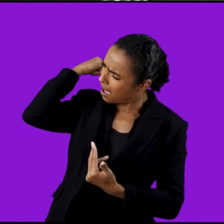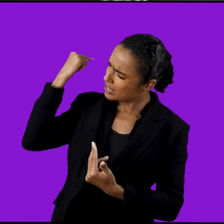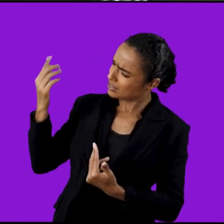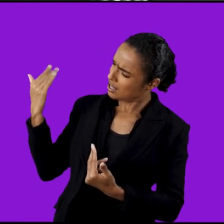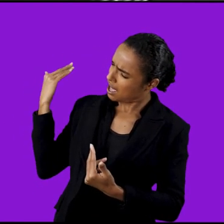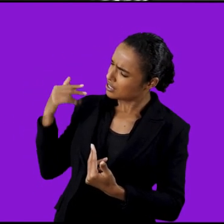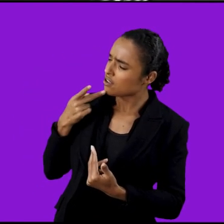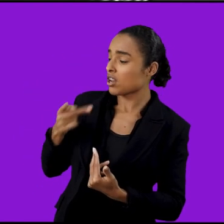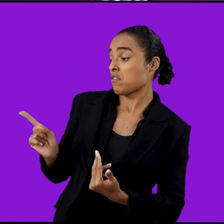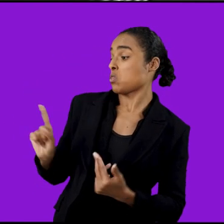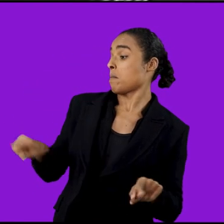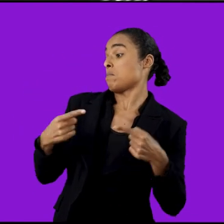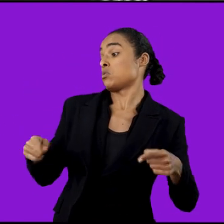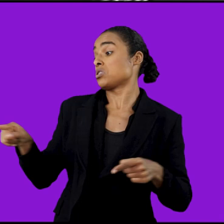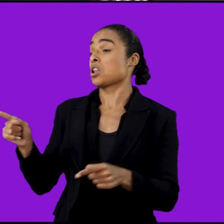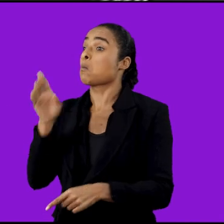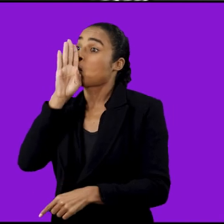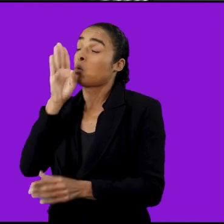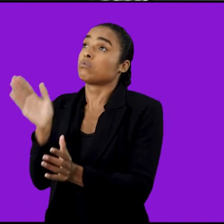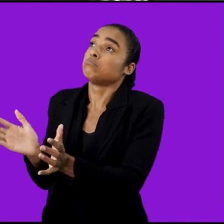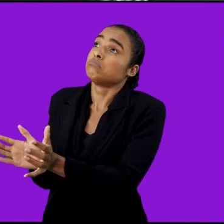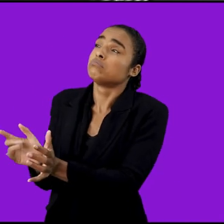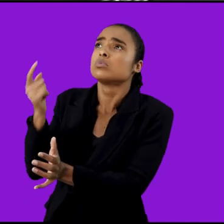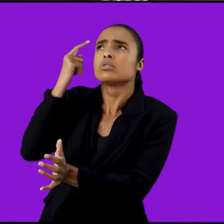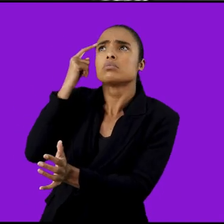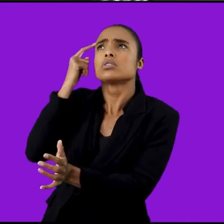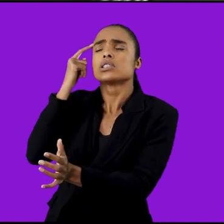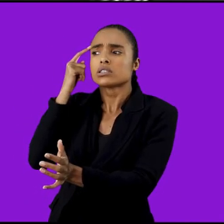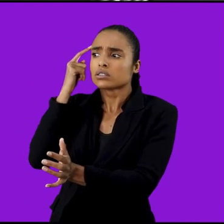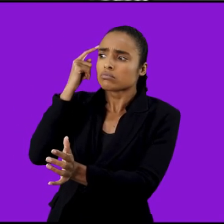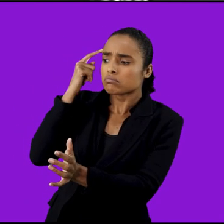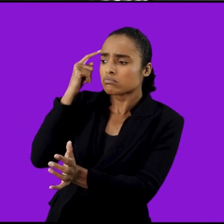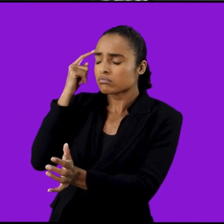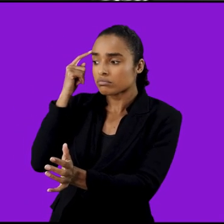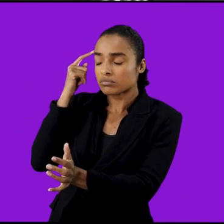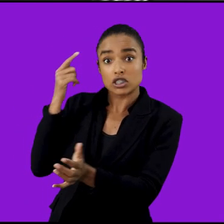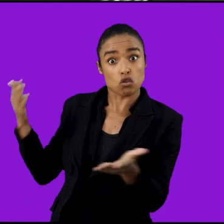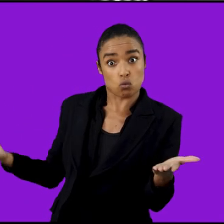Aí fica todo mundo no silêncio, pensativo, assim. Porque, sabe? Pra geração da minha